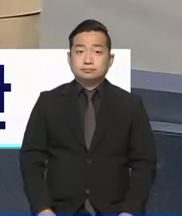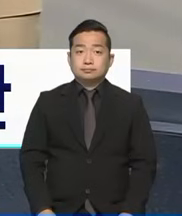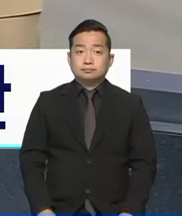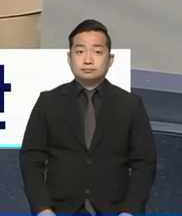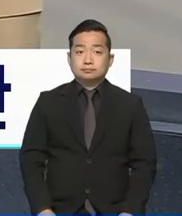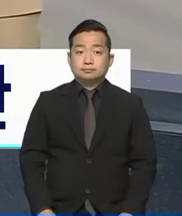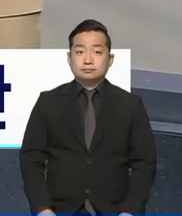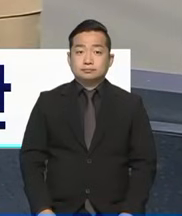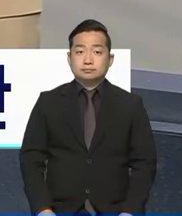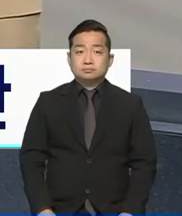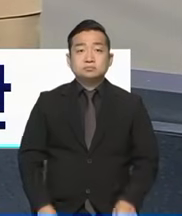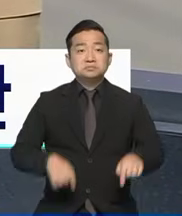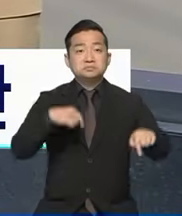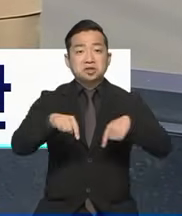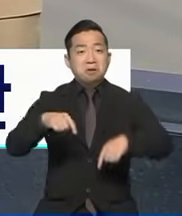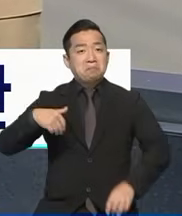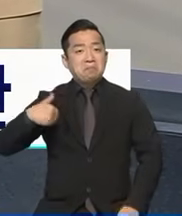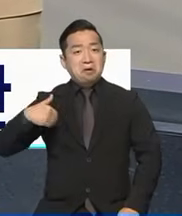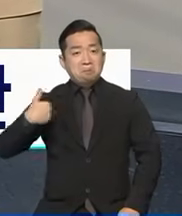(앵커) 정치는 모르겠고 나는 잘 살고 싶어.